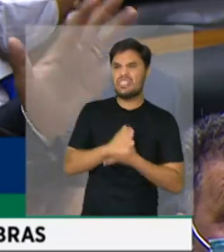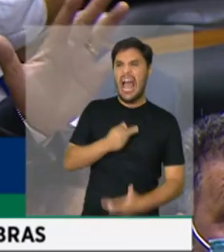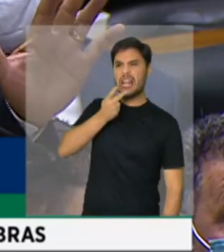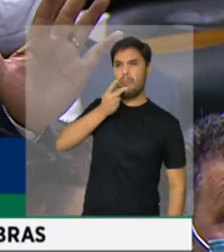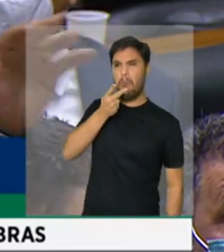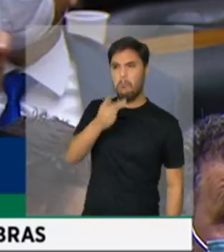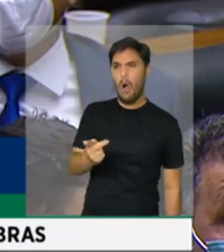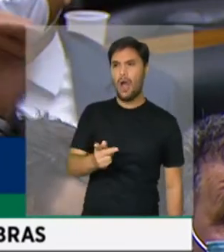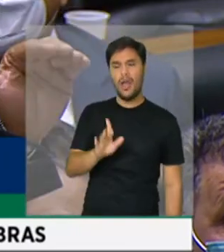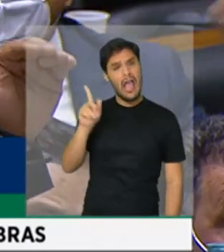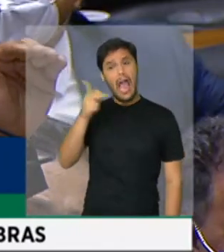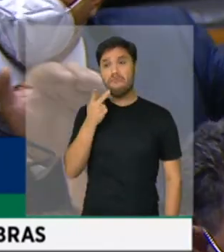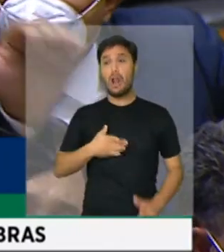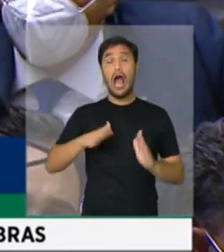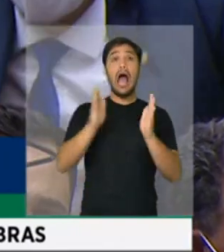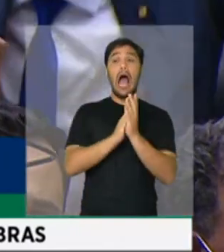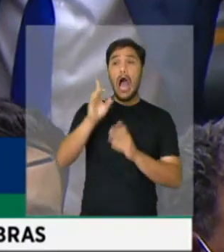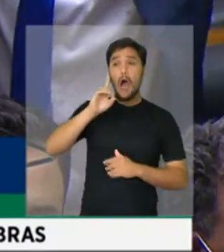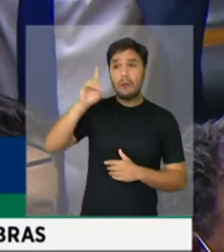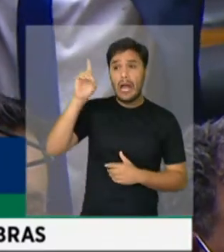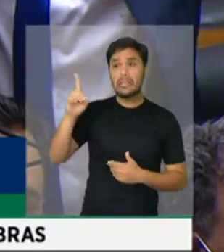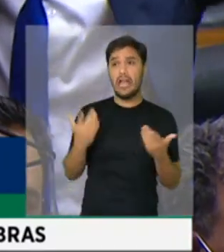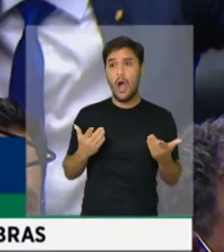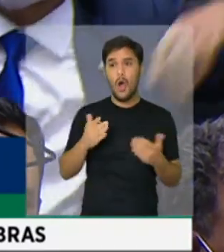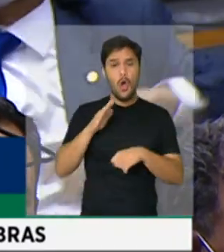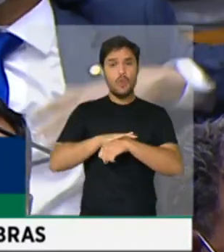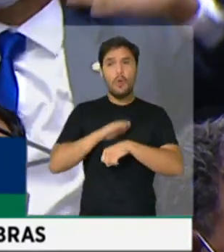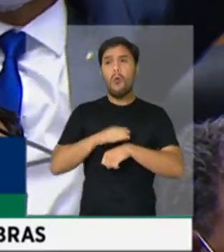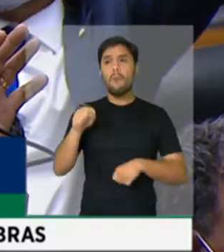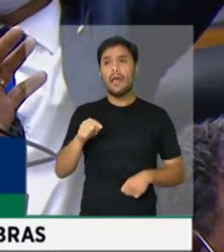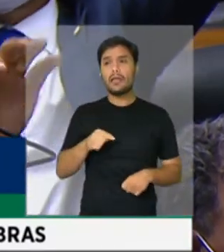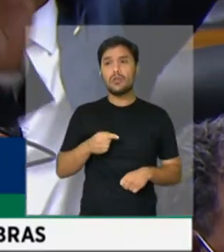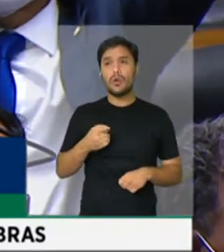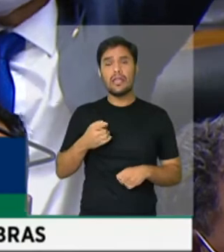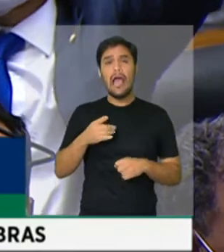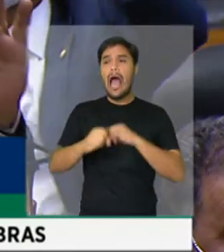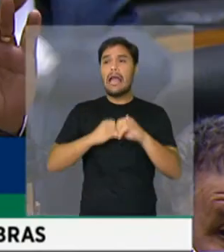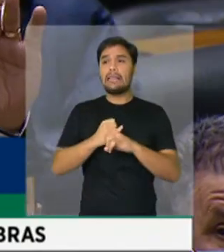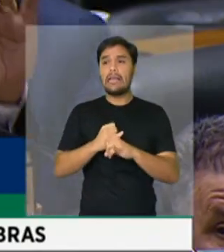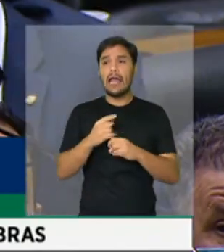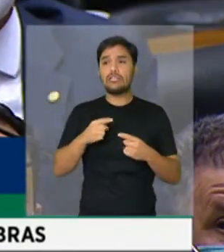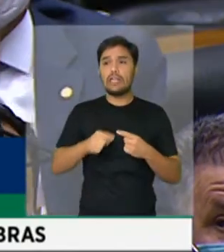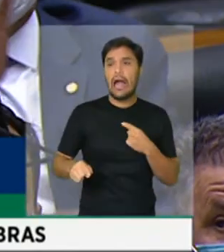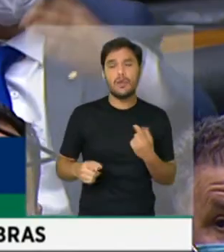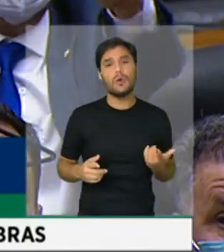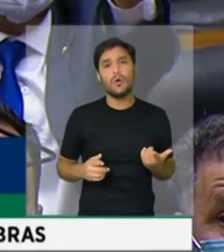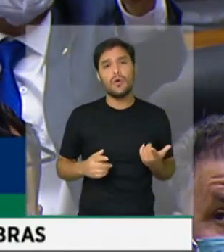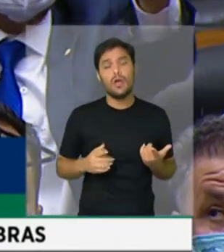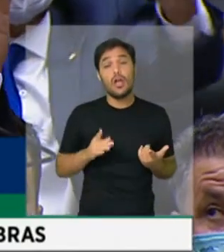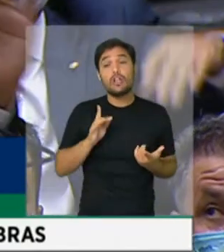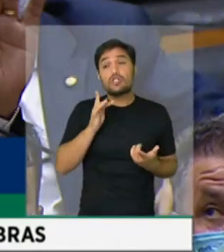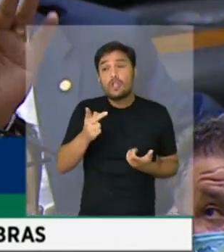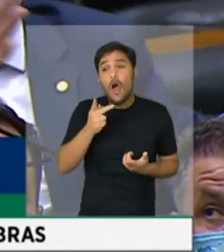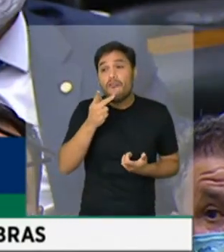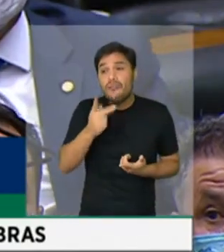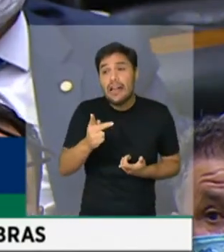FASCITA, GENOCIDA E O CACETE A QUATRO, E A GENTE TEM QUE ACEITAR. EU SIMPLESMENTE PORQUE DISSE GRAÇAS A DEUS PORQUE A FALA DELA ESTAVA